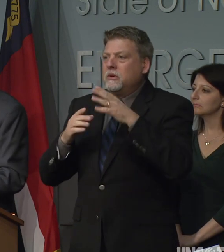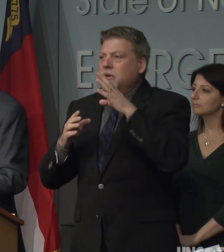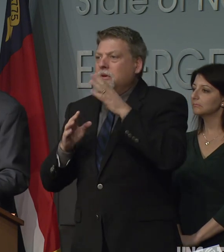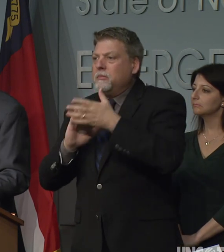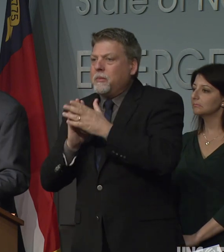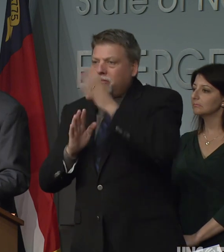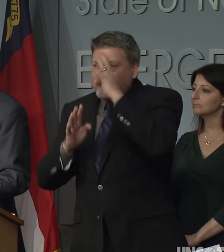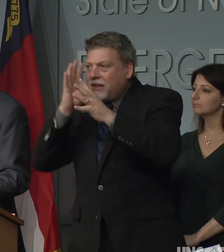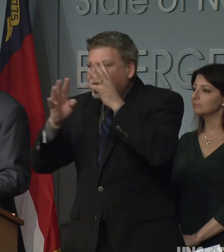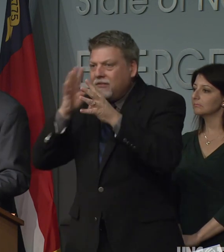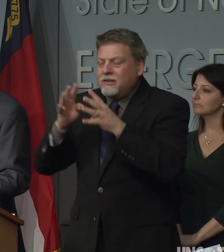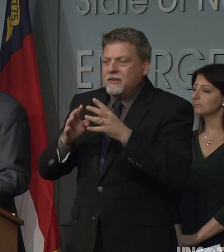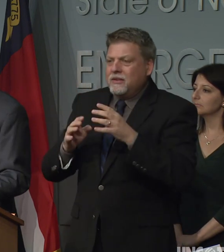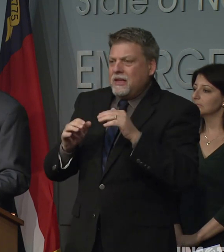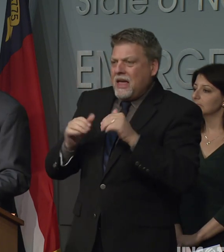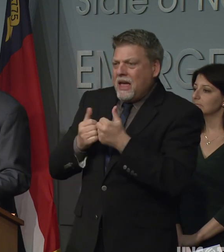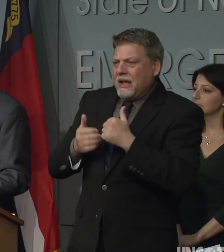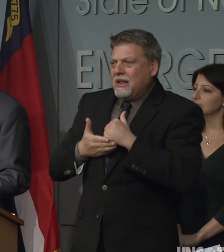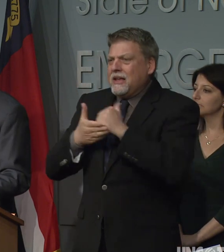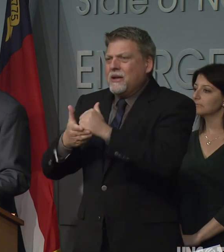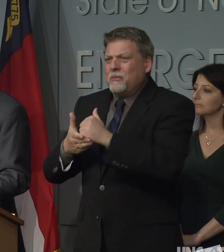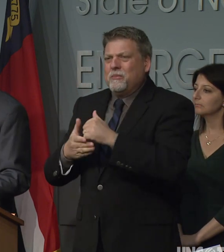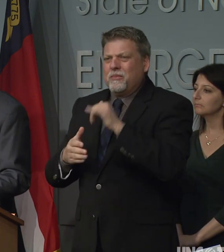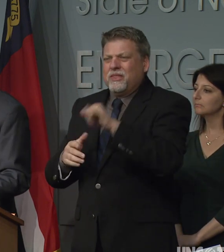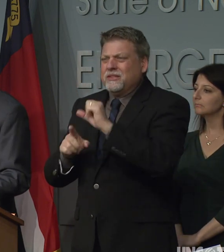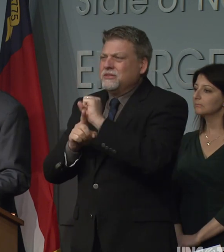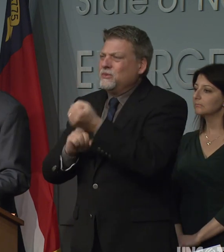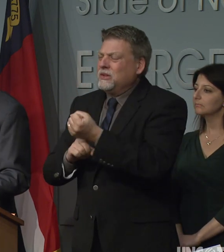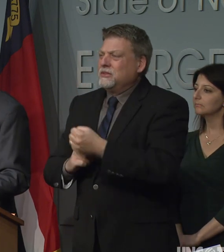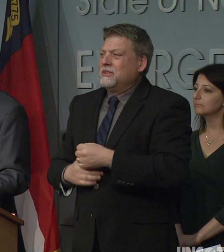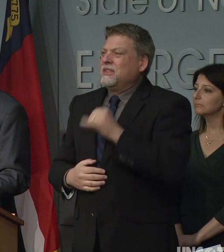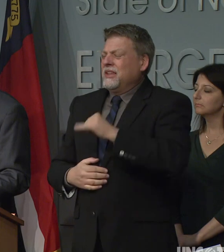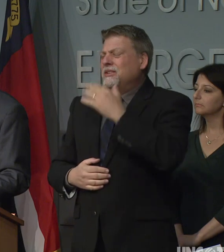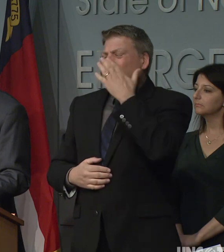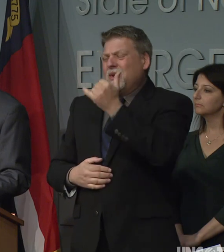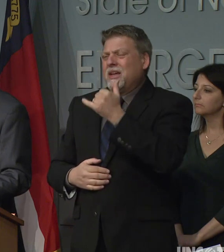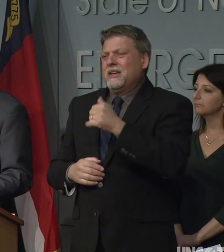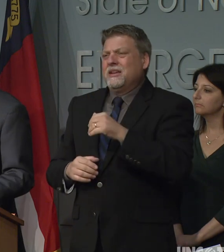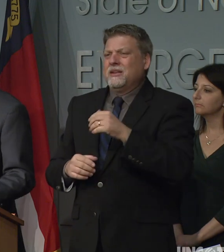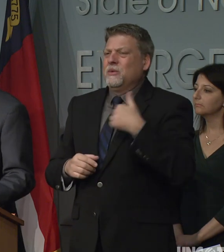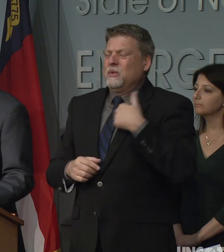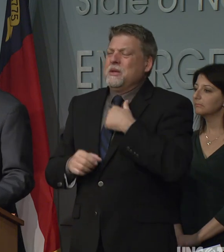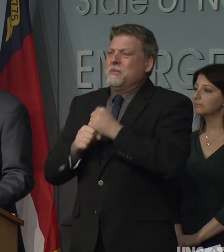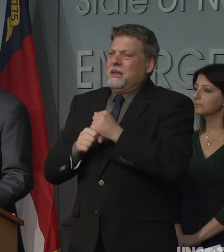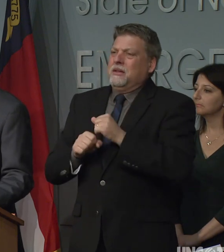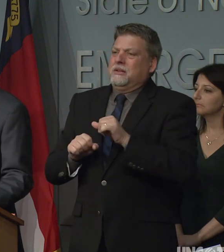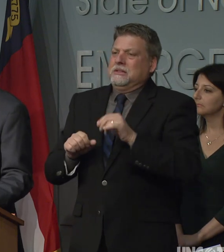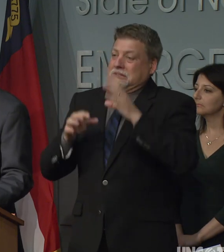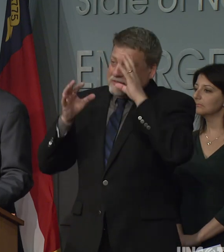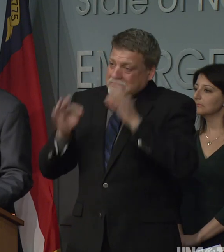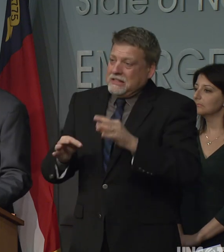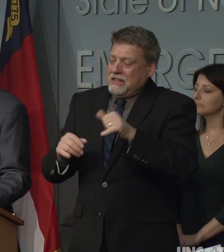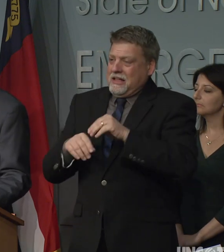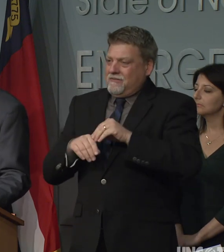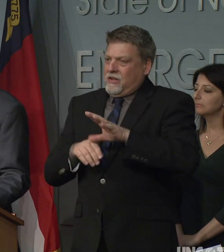posible. Este plan de acción de cerrar escuelas a nivel estatal es muy importante.